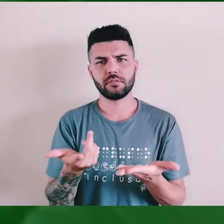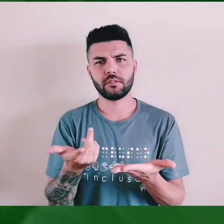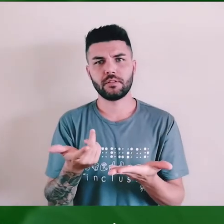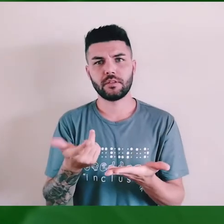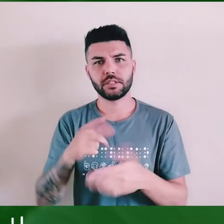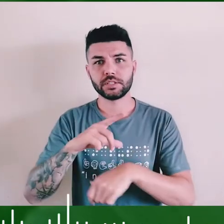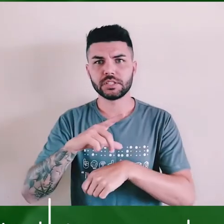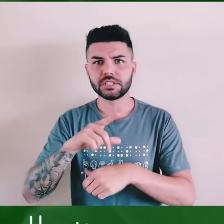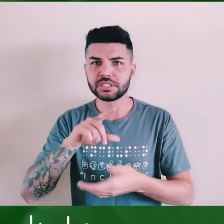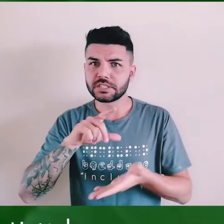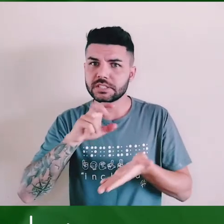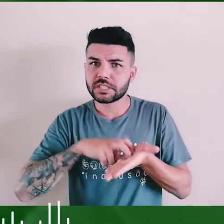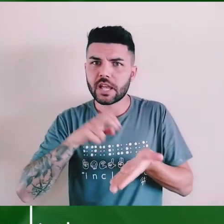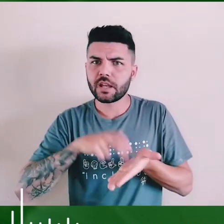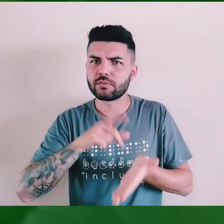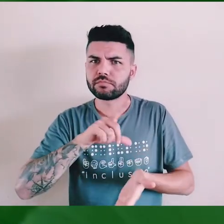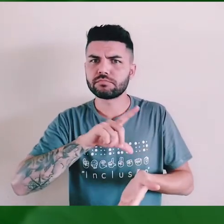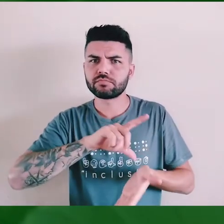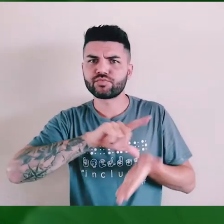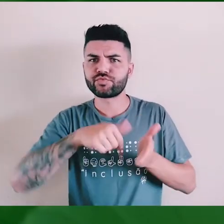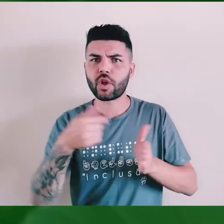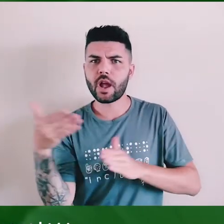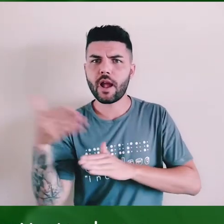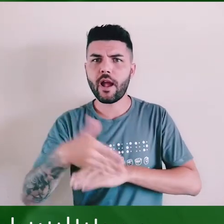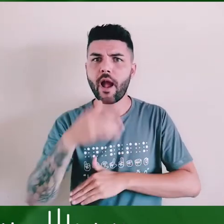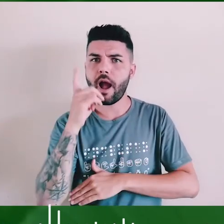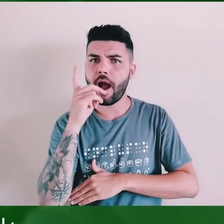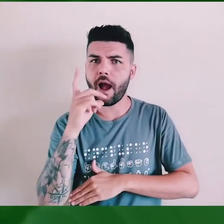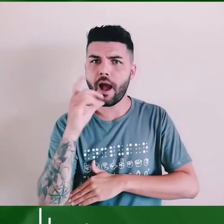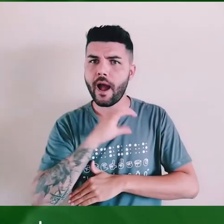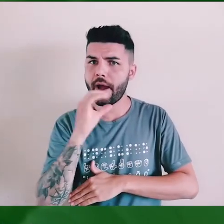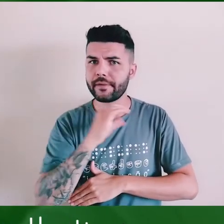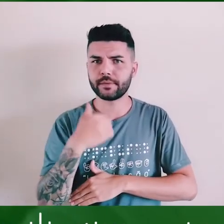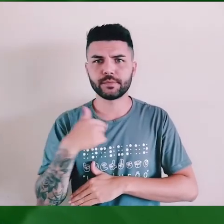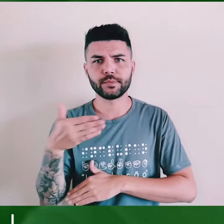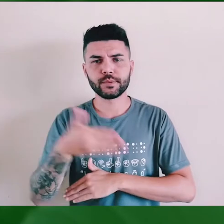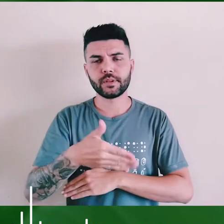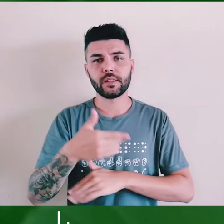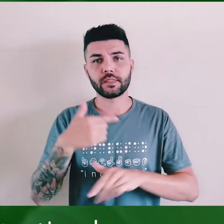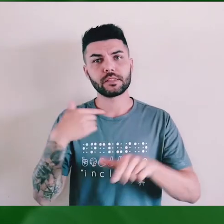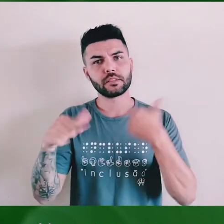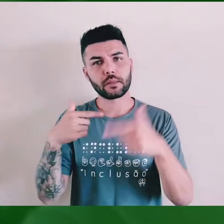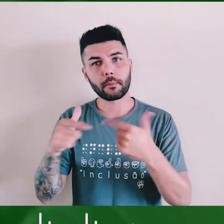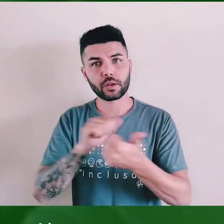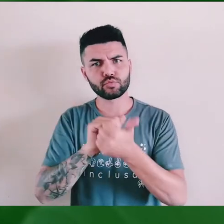da noite, trabalhando, pois ele queria usar os jogos no Globo Esporte do dia seguinte